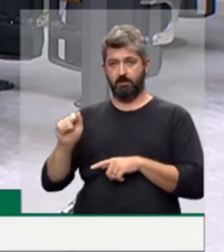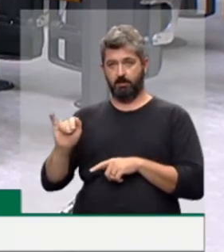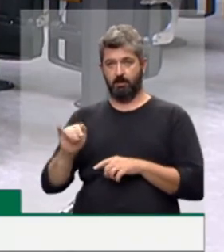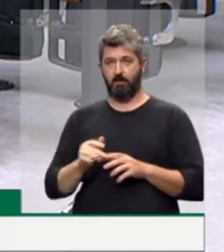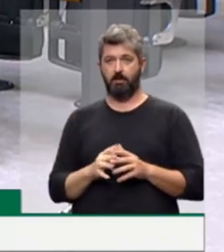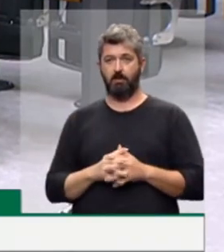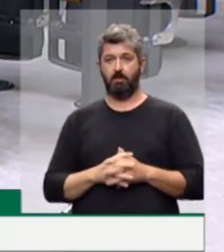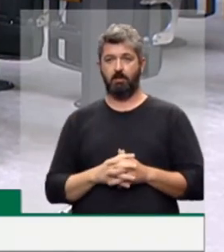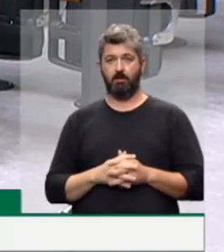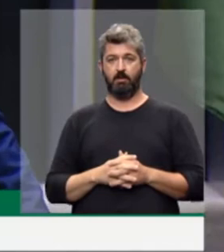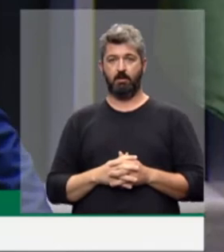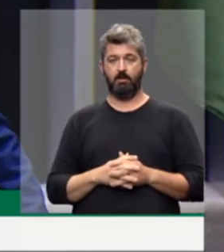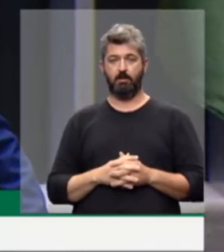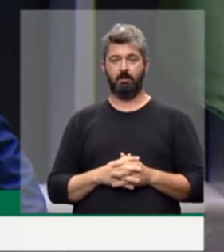[DEP. PEDRO UCZAI]: VAMOS DIVIDIR O TEMPO DA